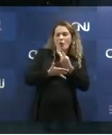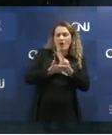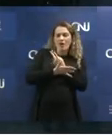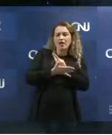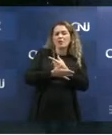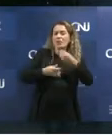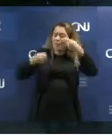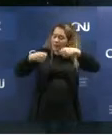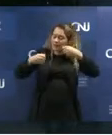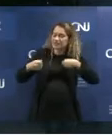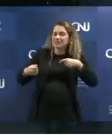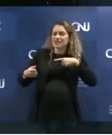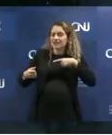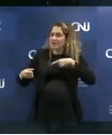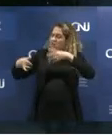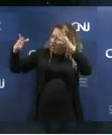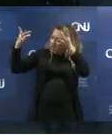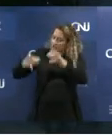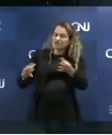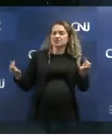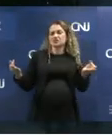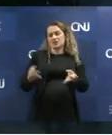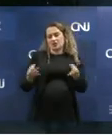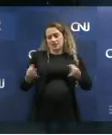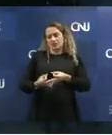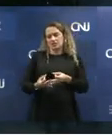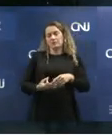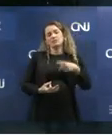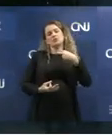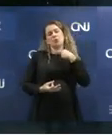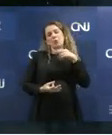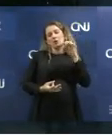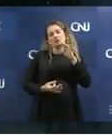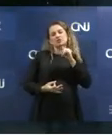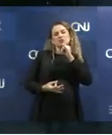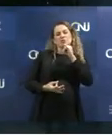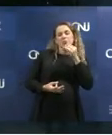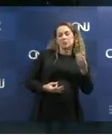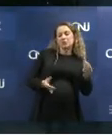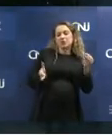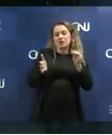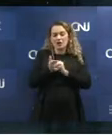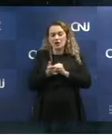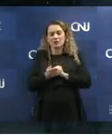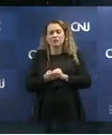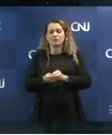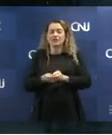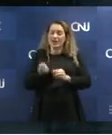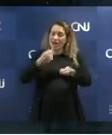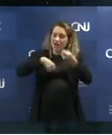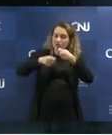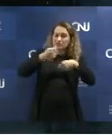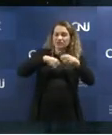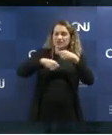não basta uma mera omissão ou a mera administração culposa,